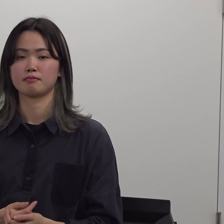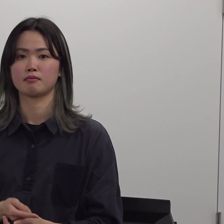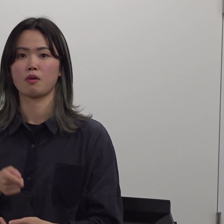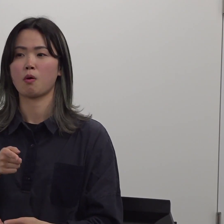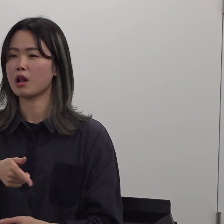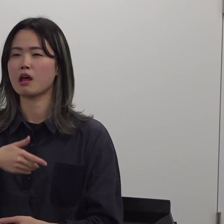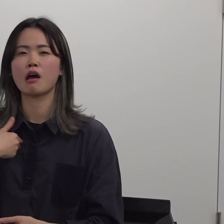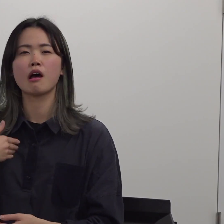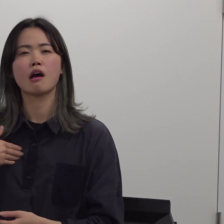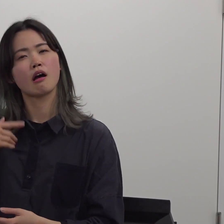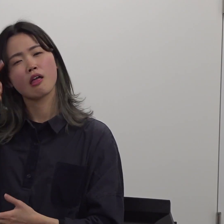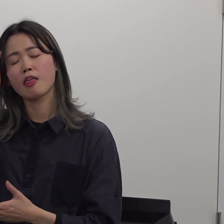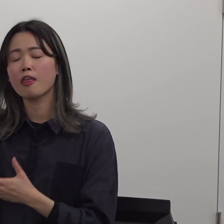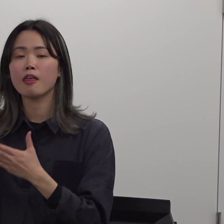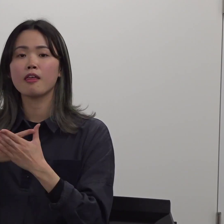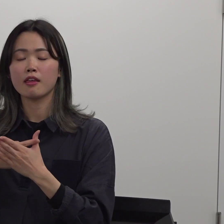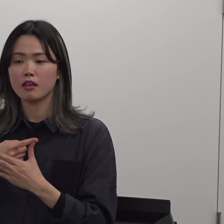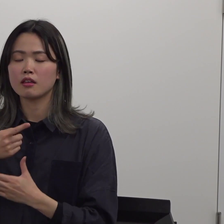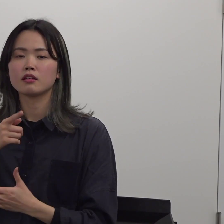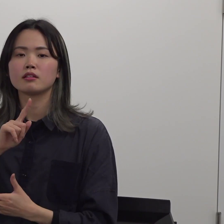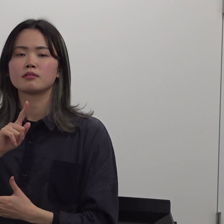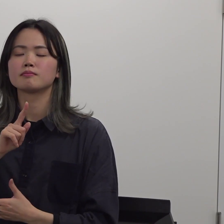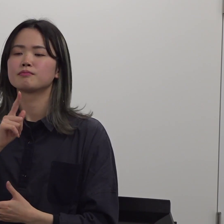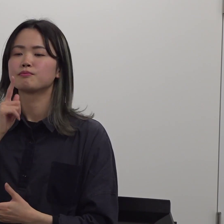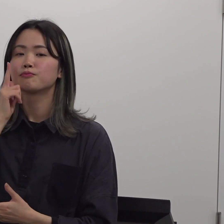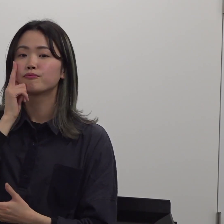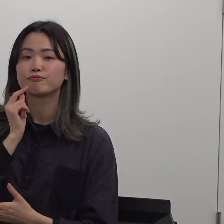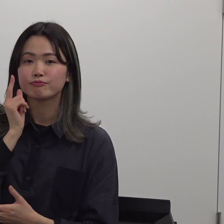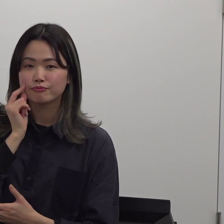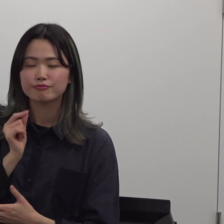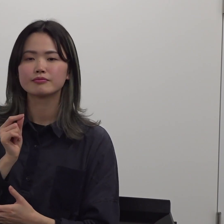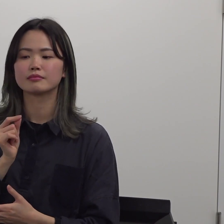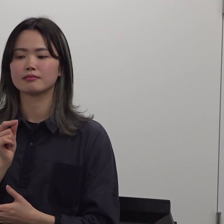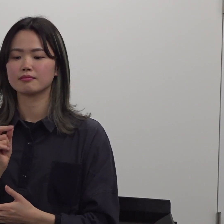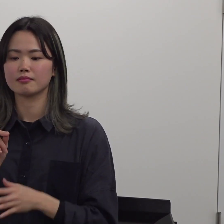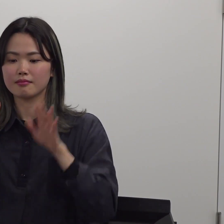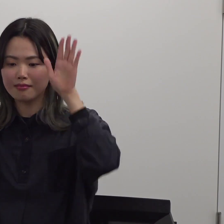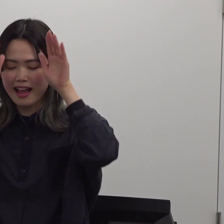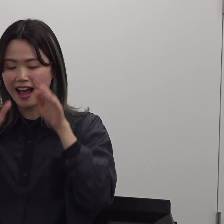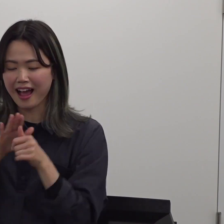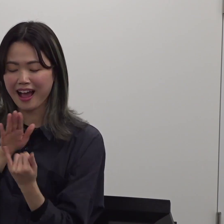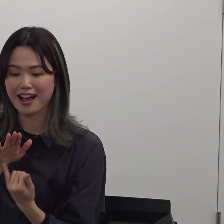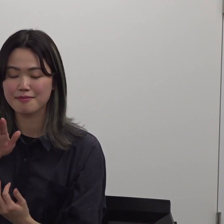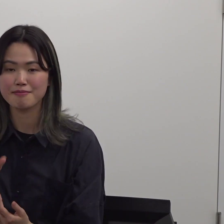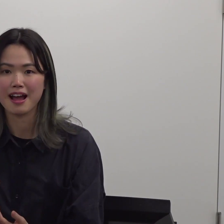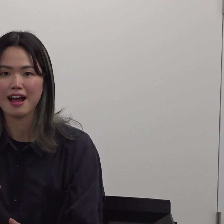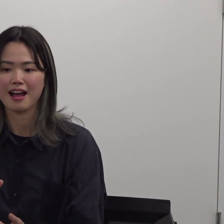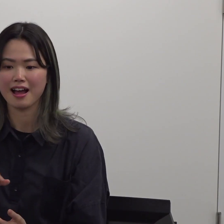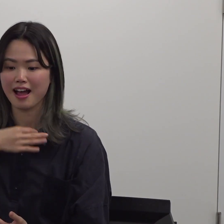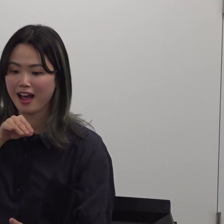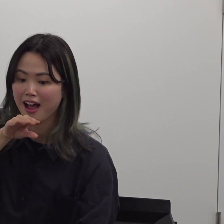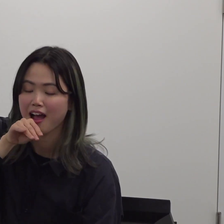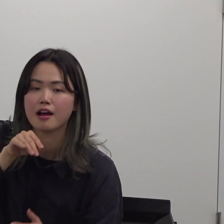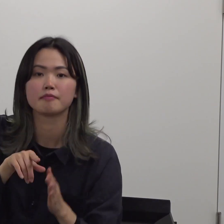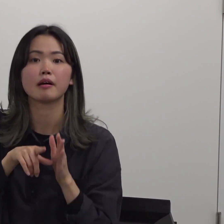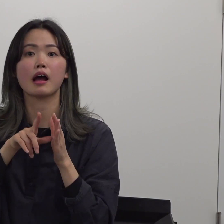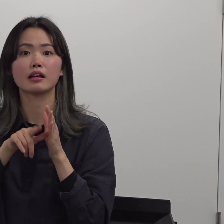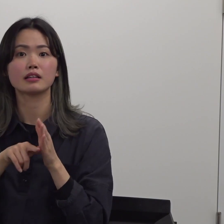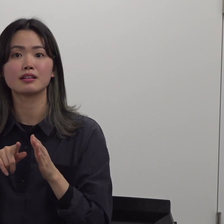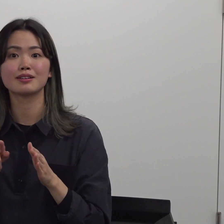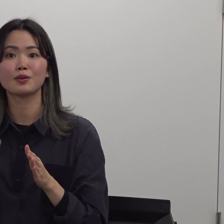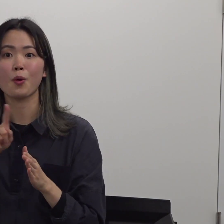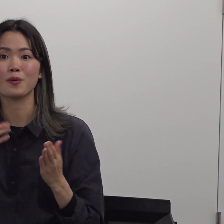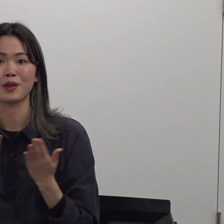もし触っちゃったり声をかけたりしちゃったらどうなっちゃうんでしょうか